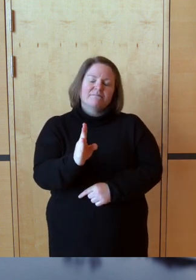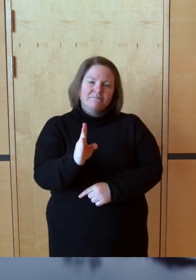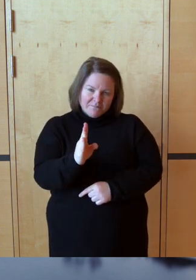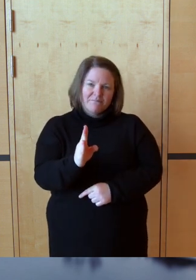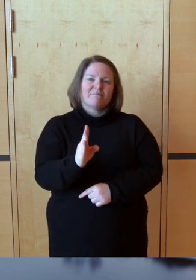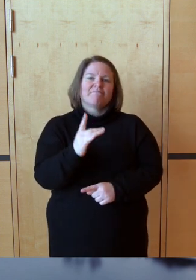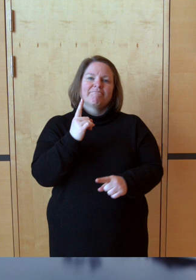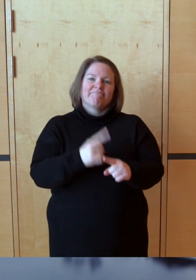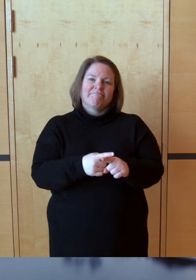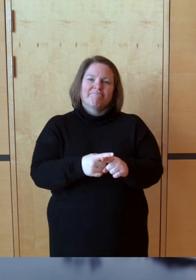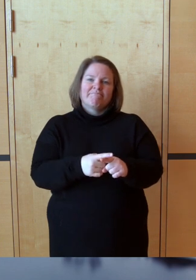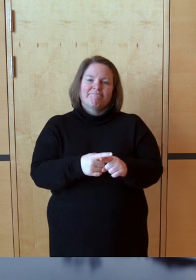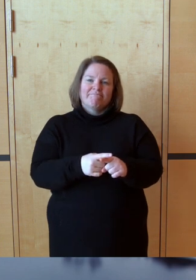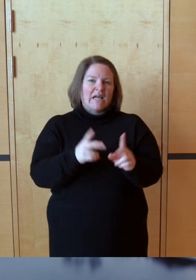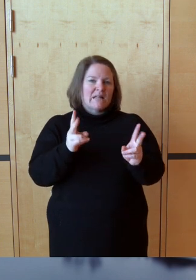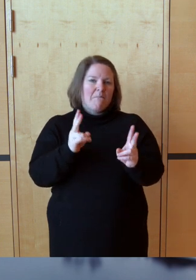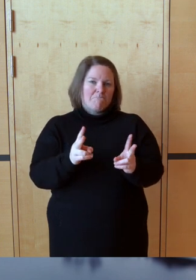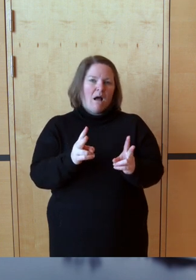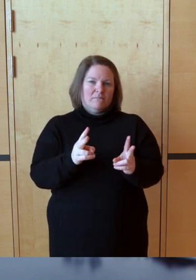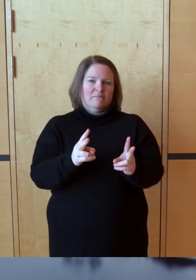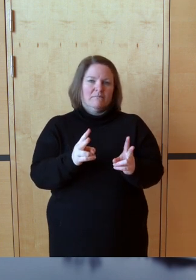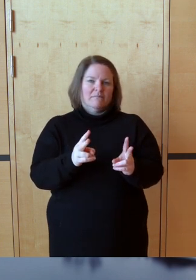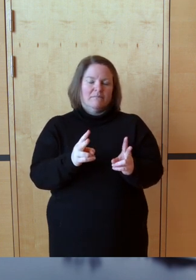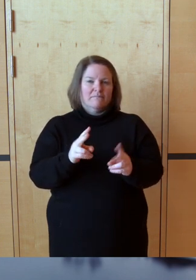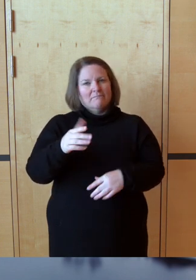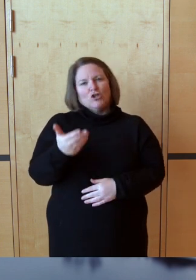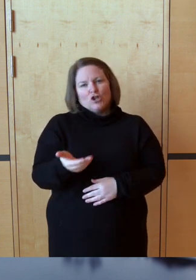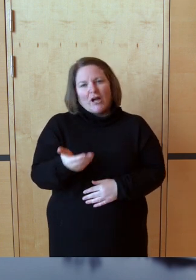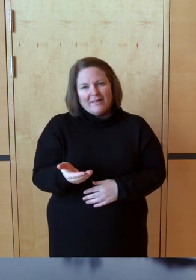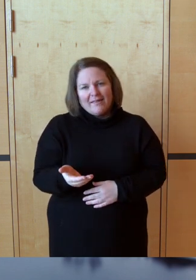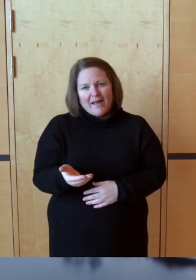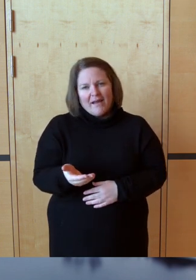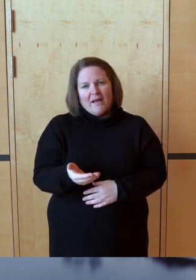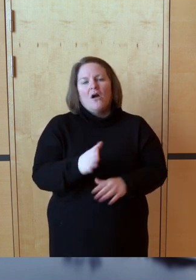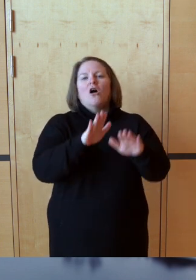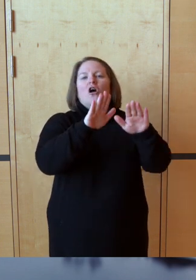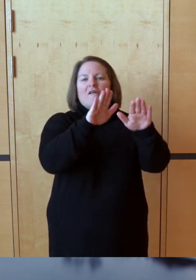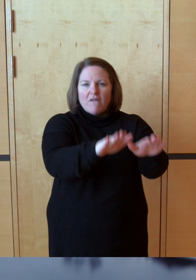Samma sak alltså att Räddningstjänsten fortsätter att vara lokaliserad på Solbacken samtidigt